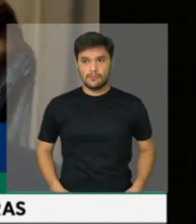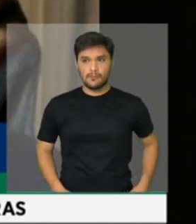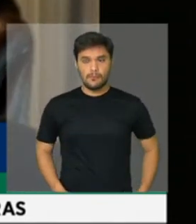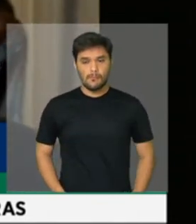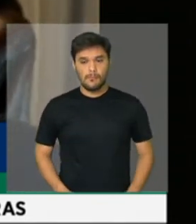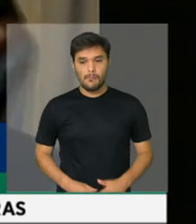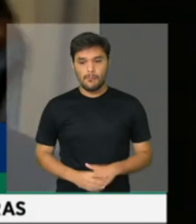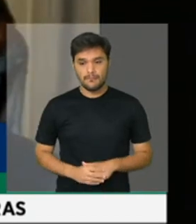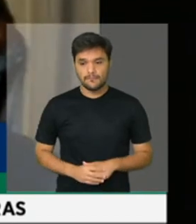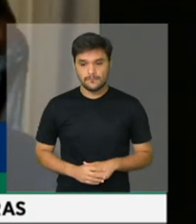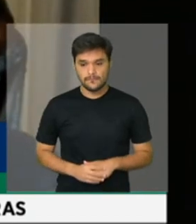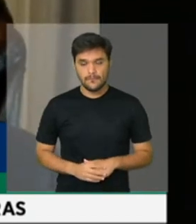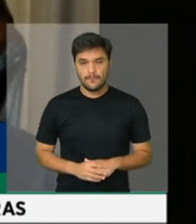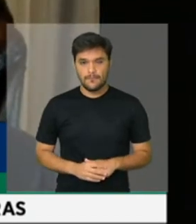NÃO TEM COMO TER PREJUÍZO NUMA ESTATAL QUE NÃO TEM